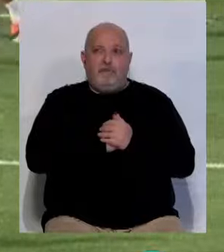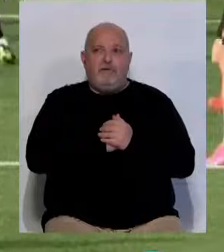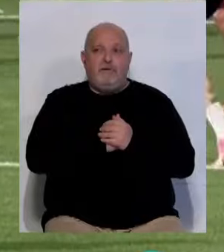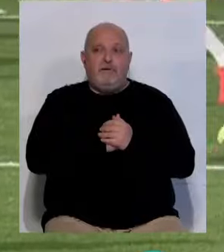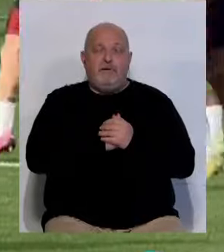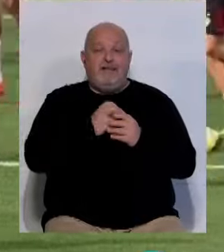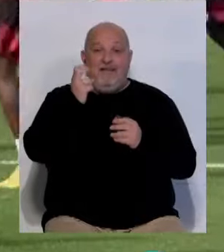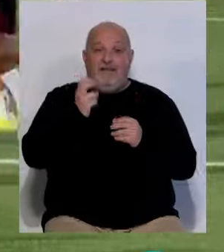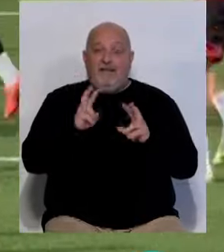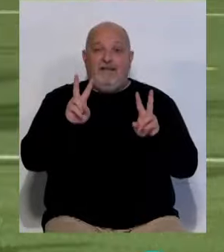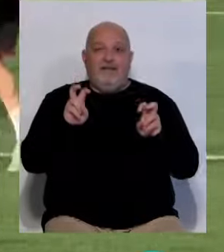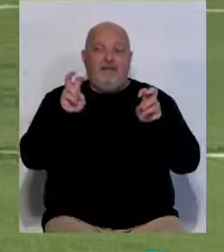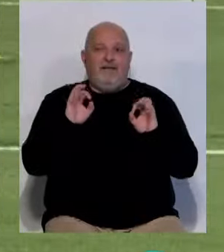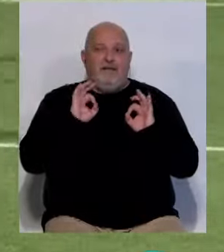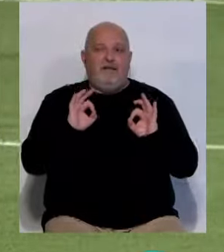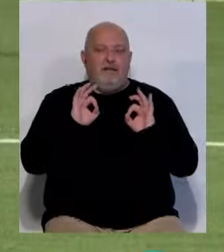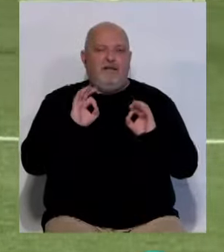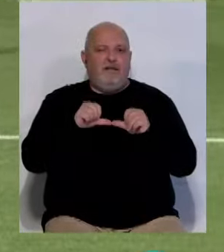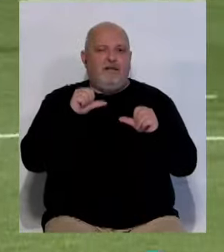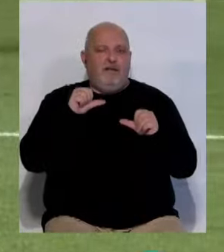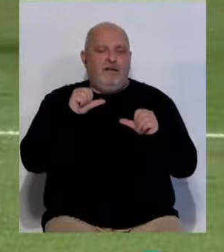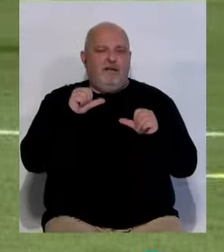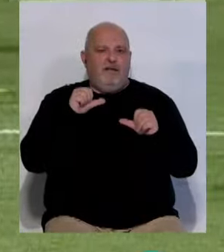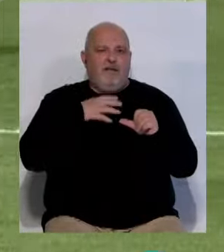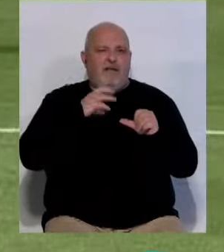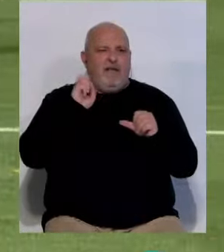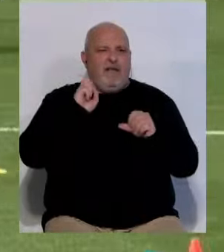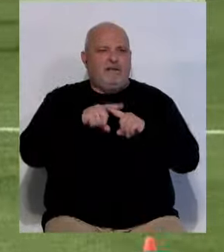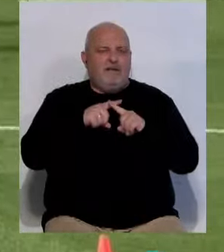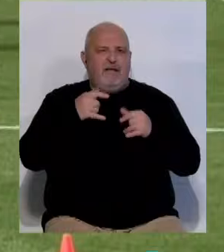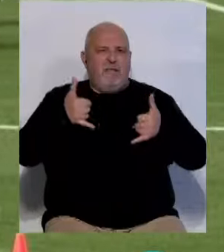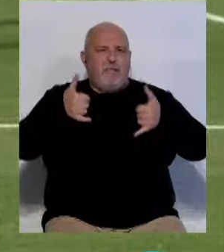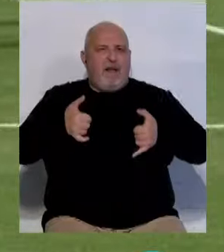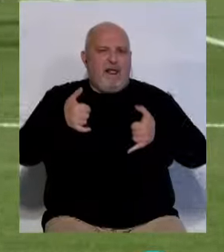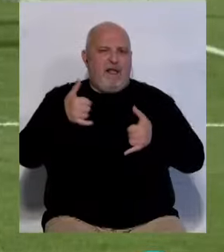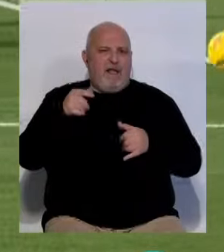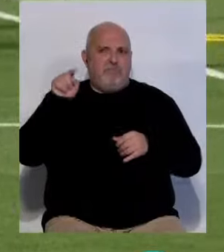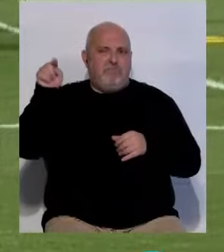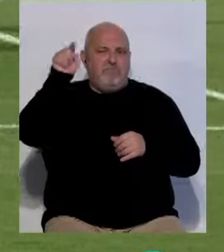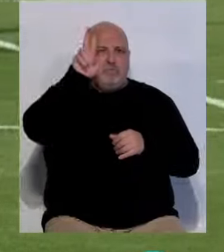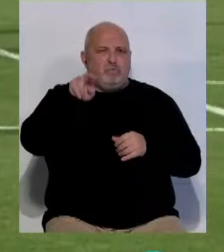que viene un futbolista que ha estado en el en el labia de Praga no cedido un equipo sueco el